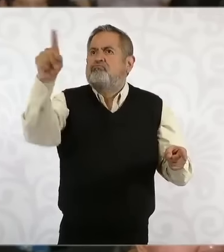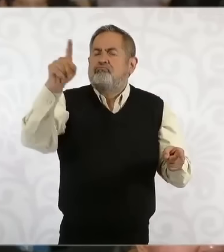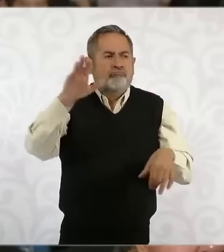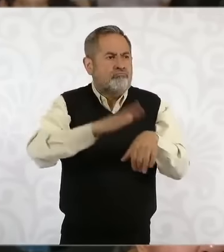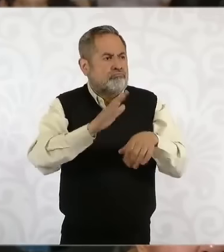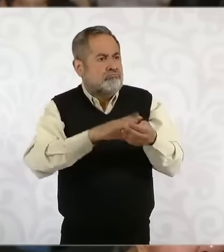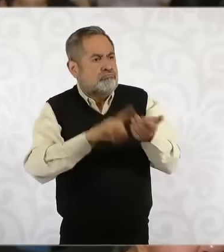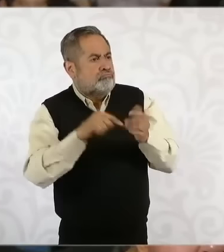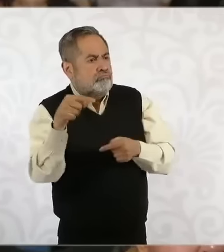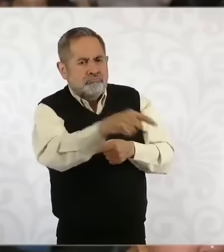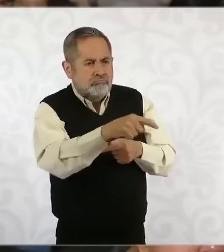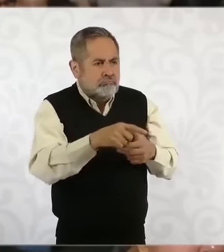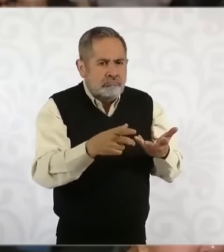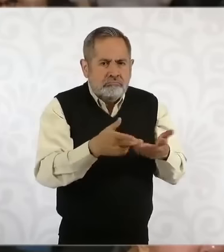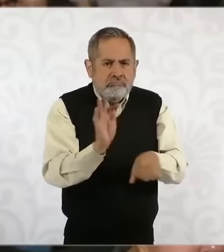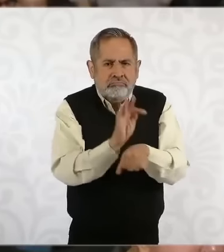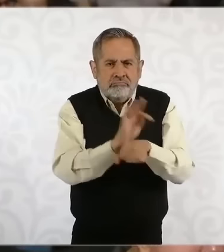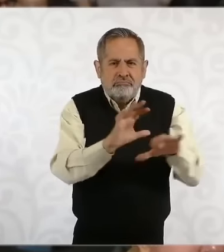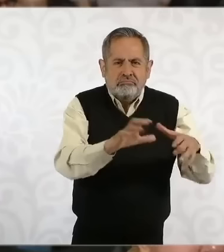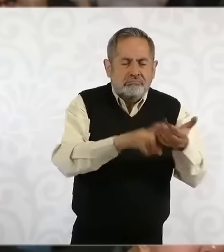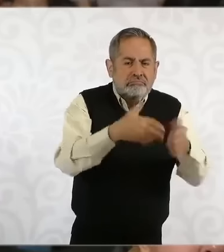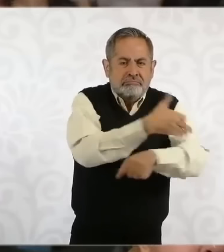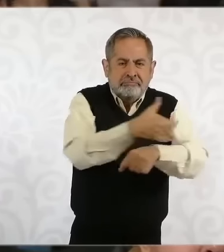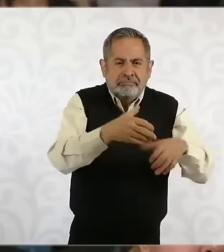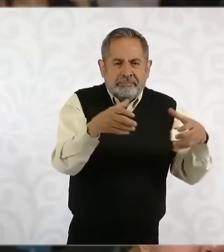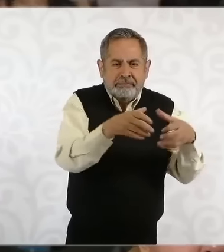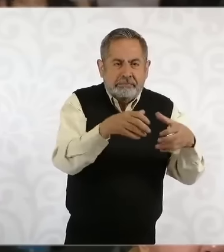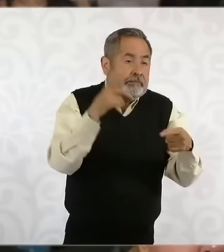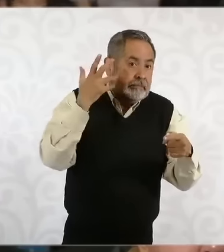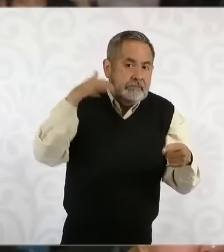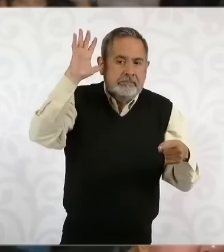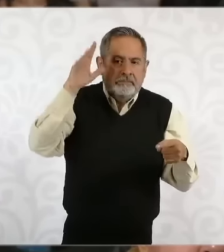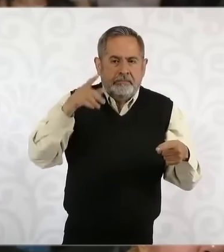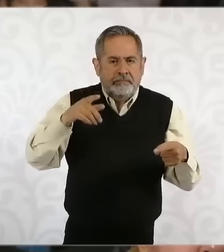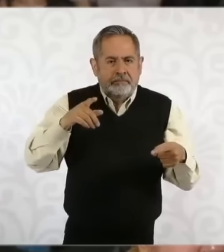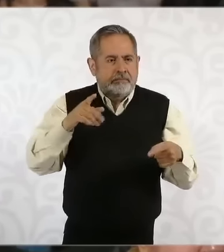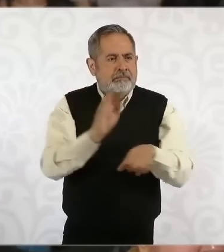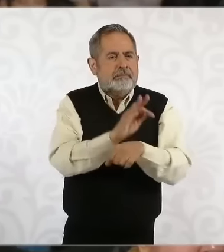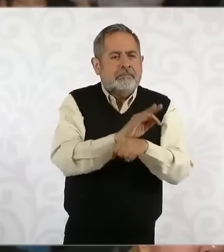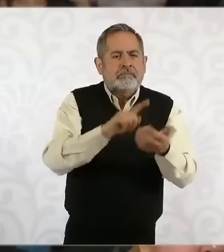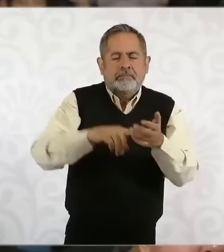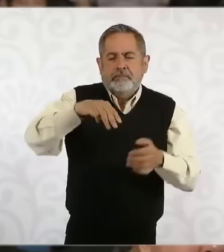de estado para proteger a los familiares de la en en Entonces, primera dama Margarita Zavala por el